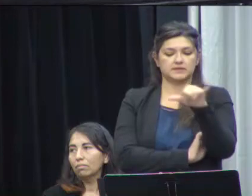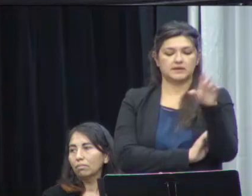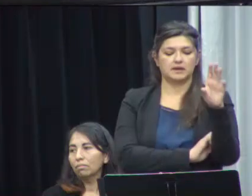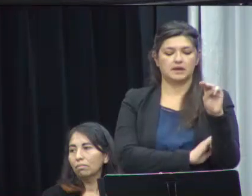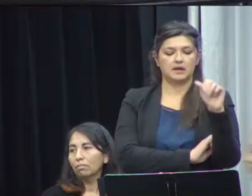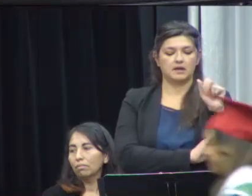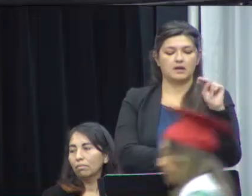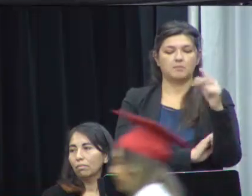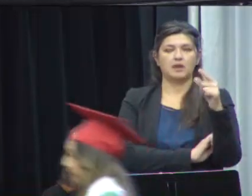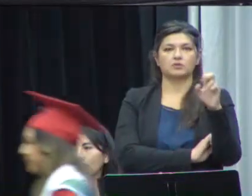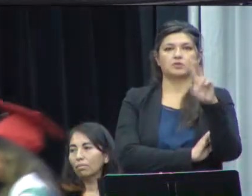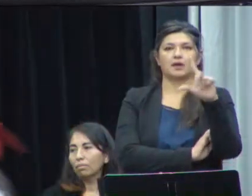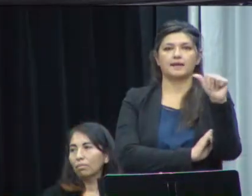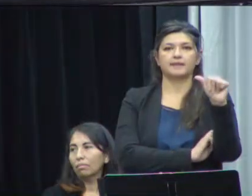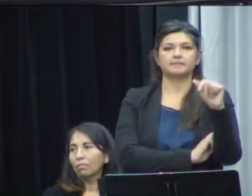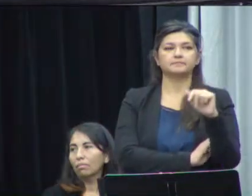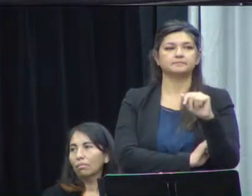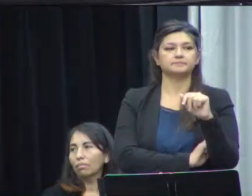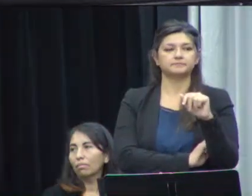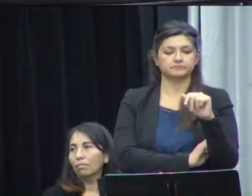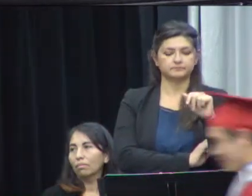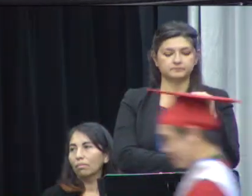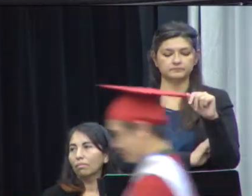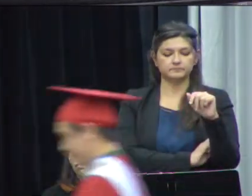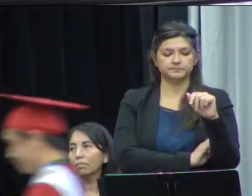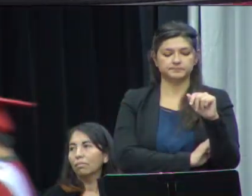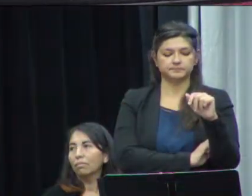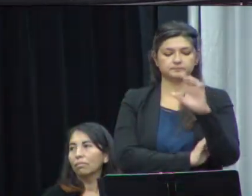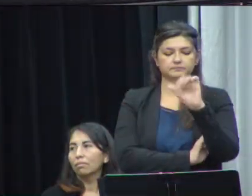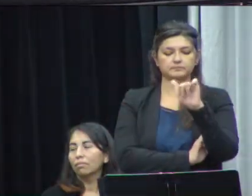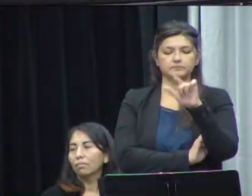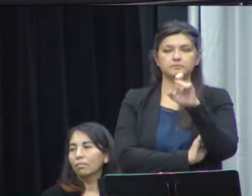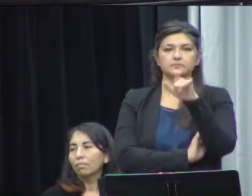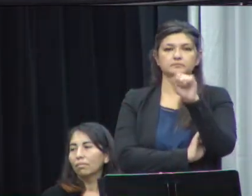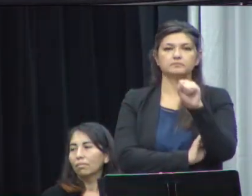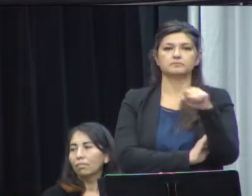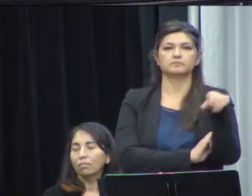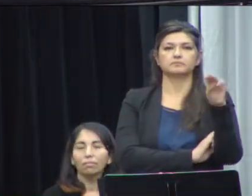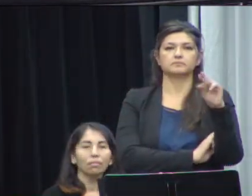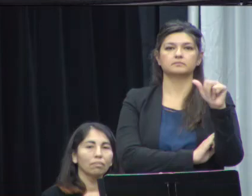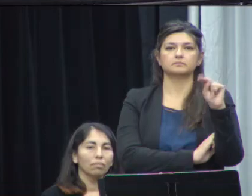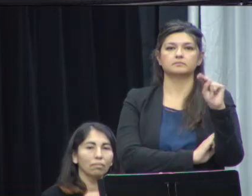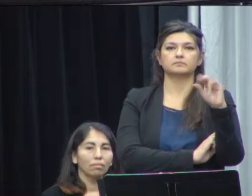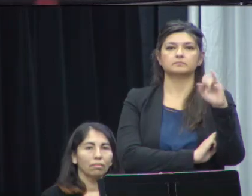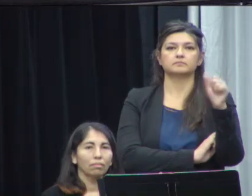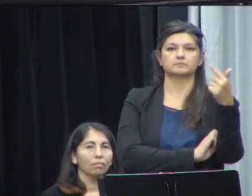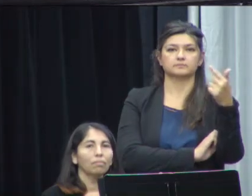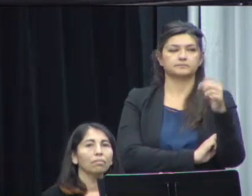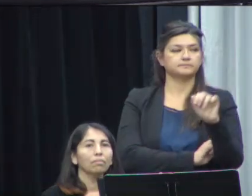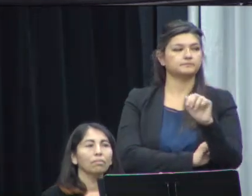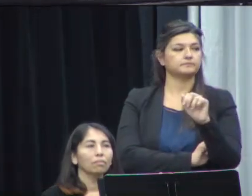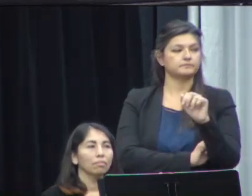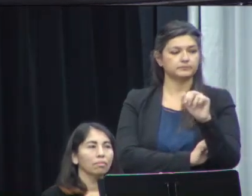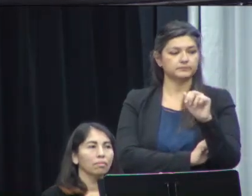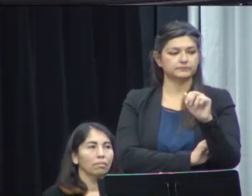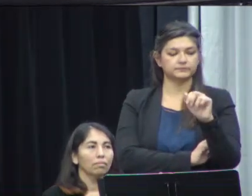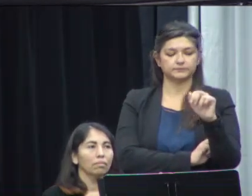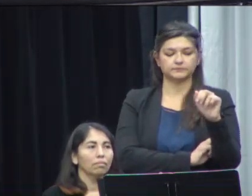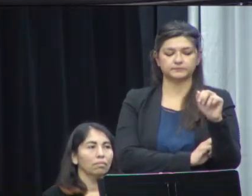(audience applauds) Alexis Manning. (audience applauds)